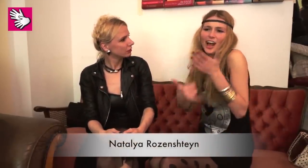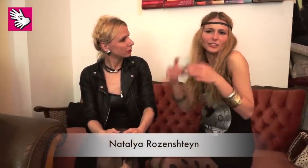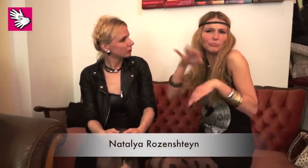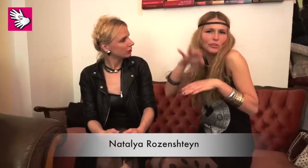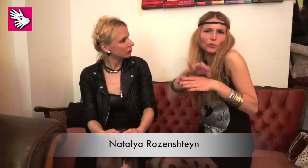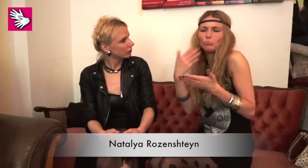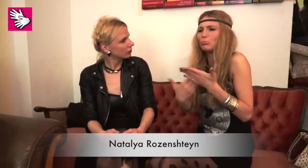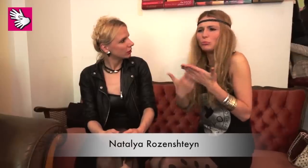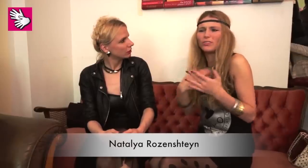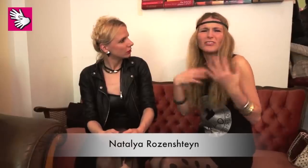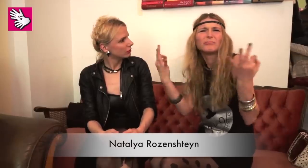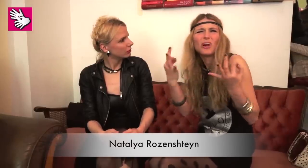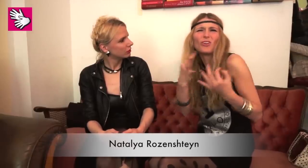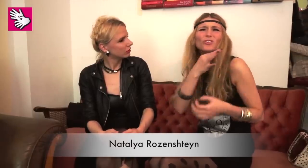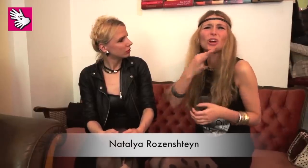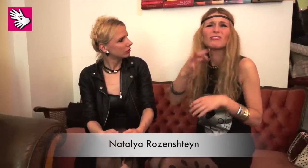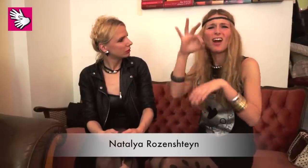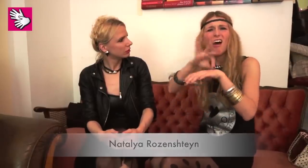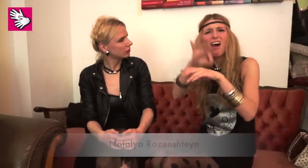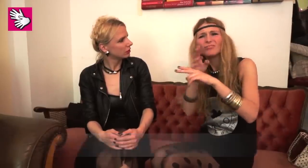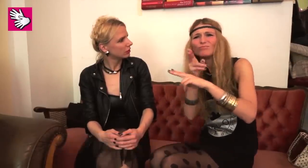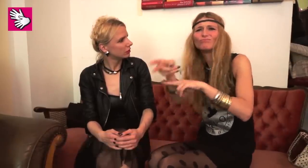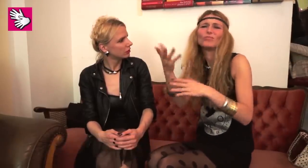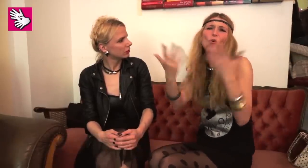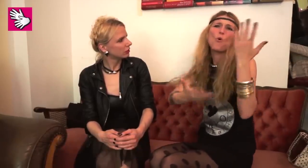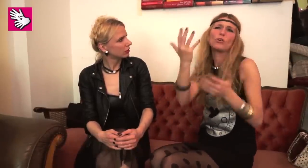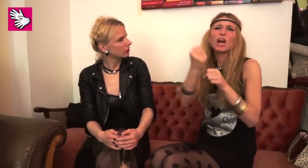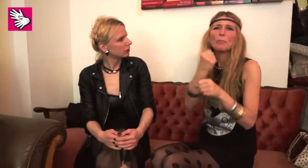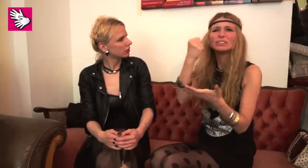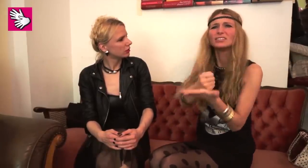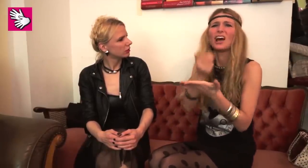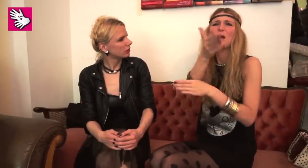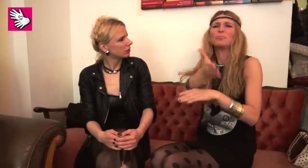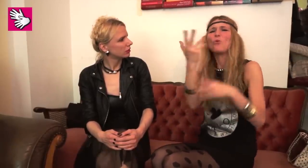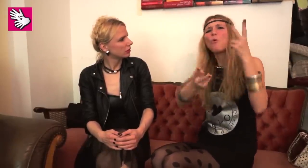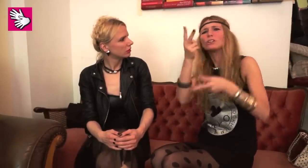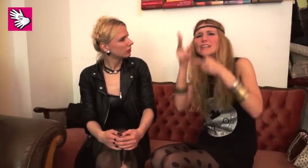Wenn ich in kurzfristig einen Dolmetscher brauche, z.B. beim Arzt, beim Arbeitsamt oder auch bei Gericht und